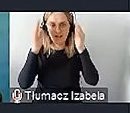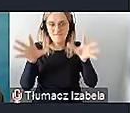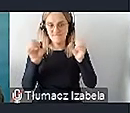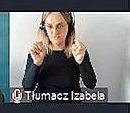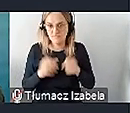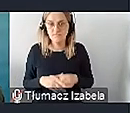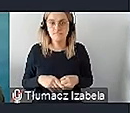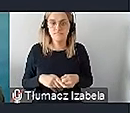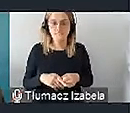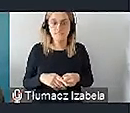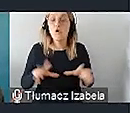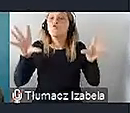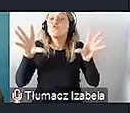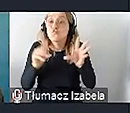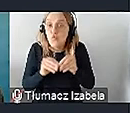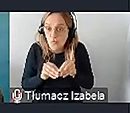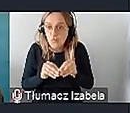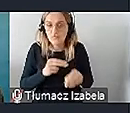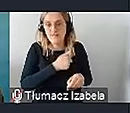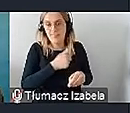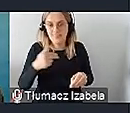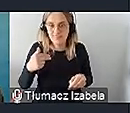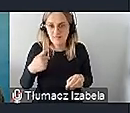Czyli podsumowując... Ja to wrzuciłem tekstem